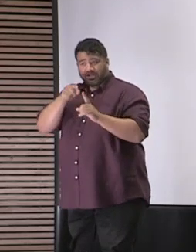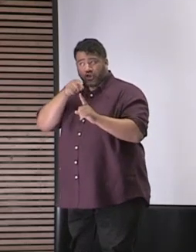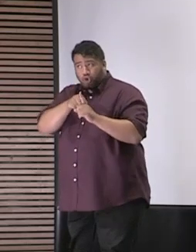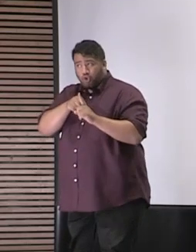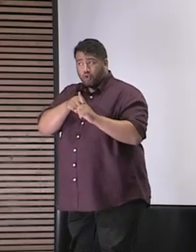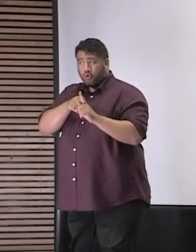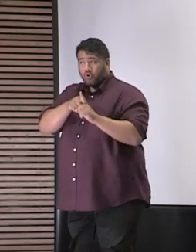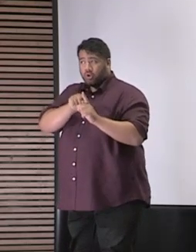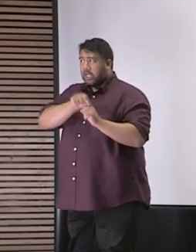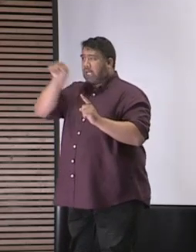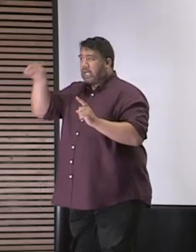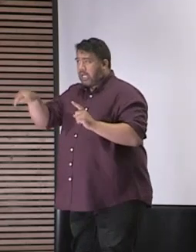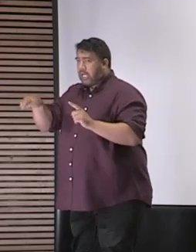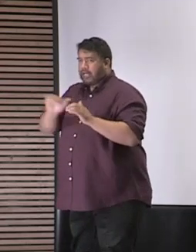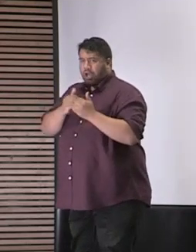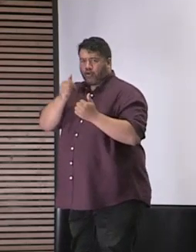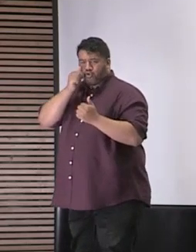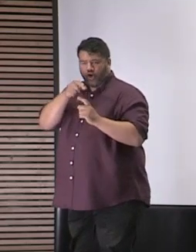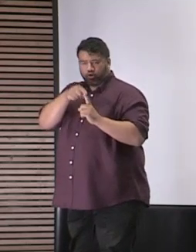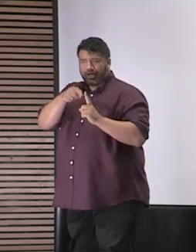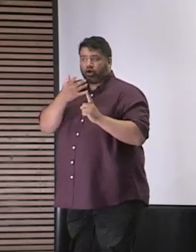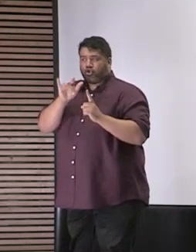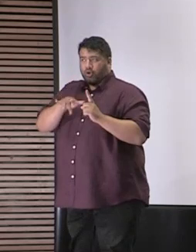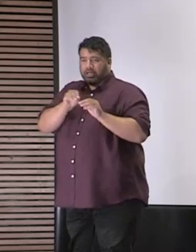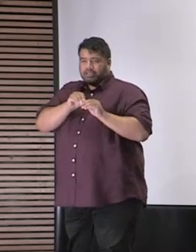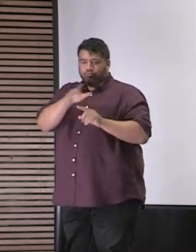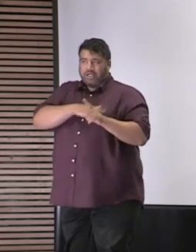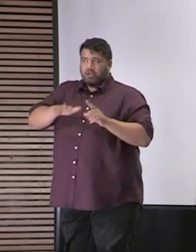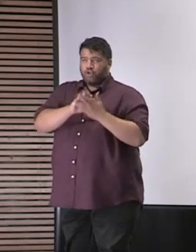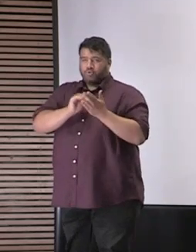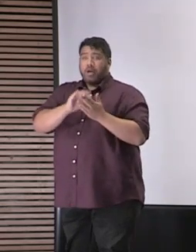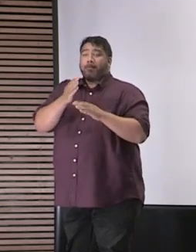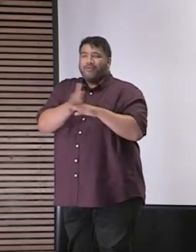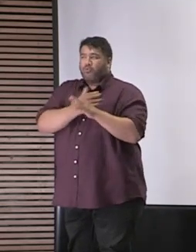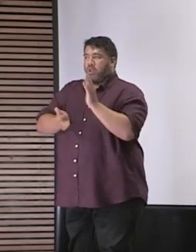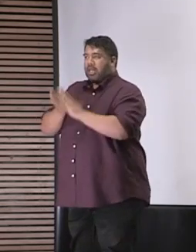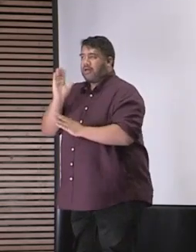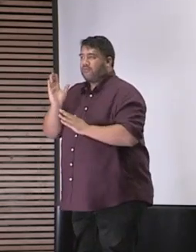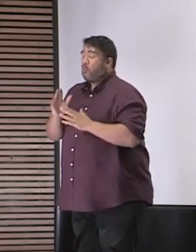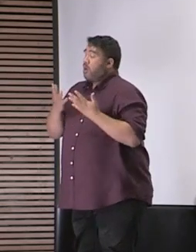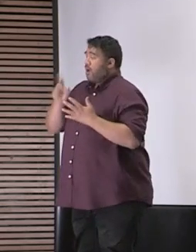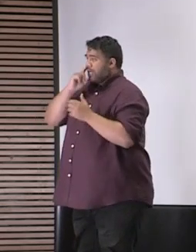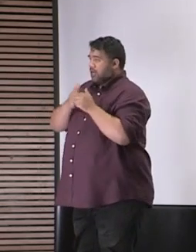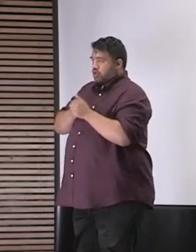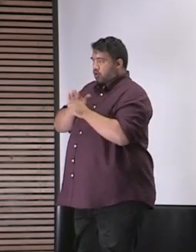en aislamiento inmediato. Ella solo pudo haber contraído el